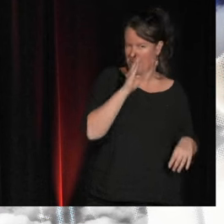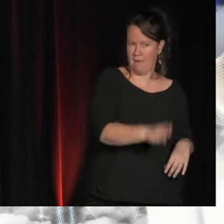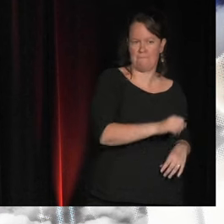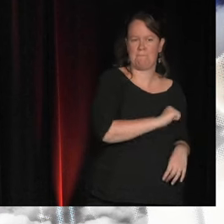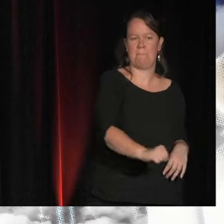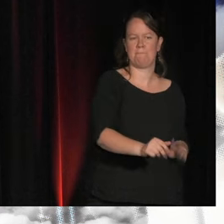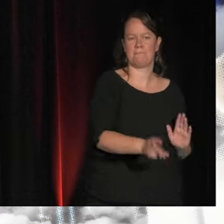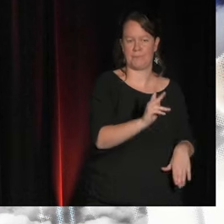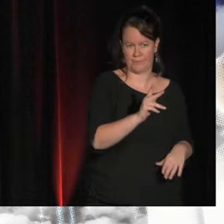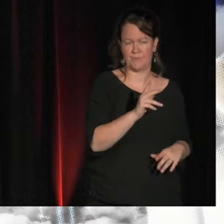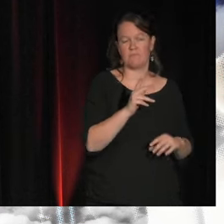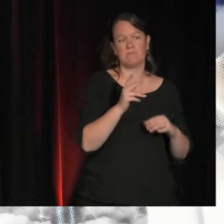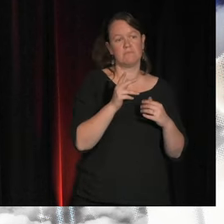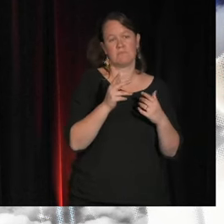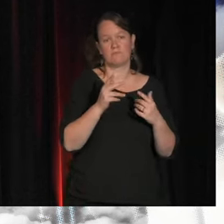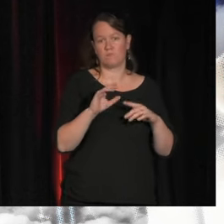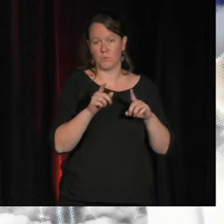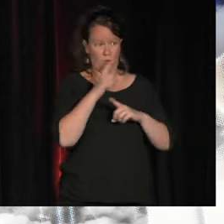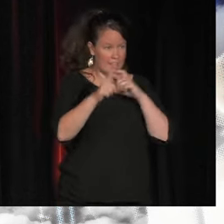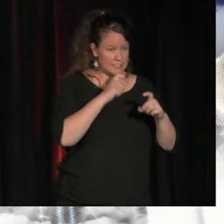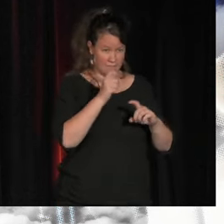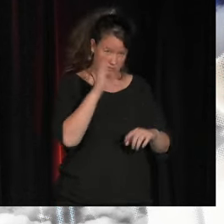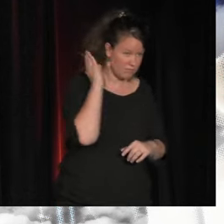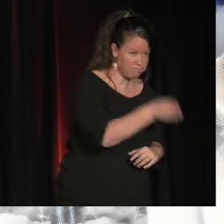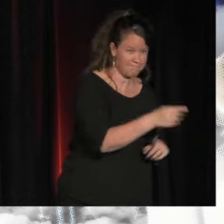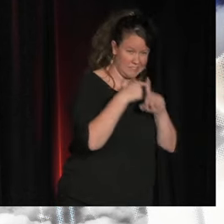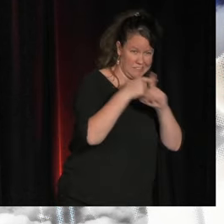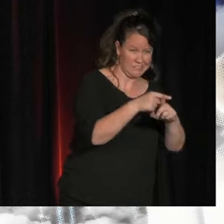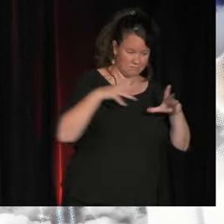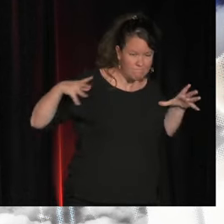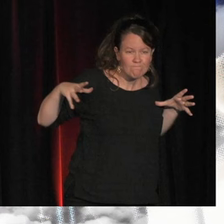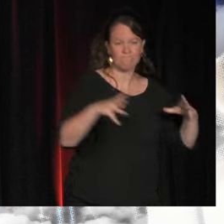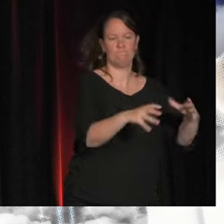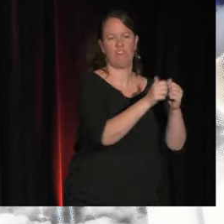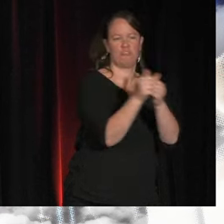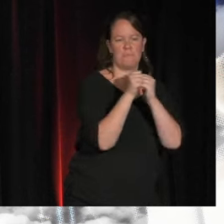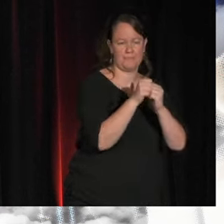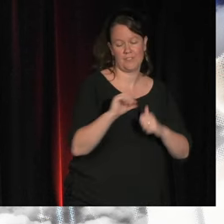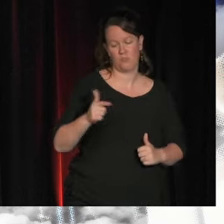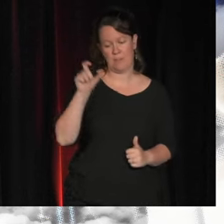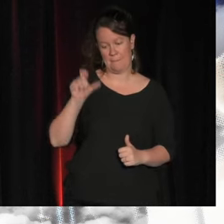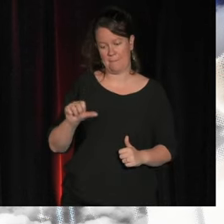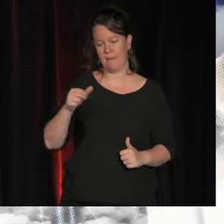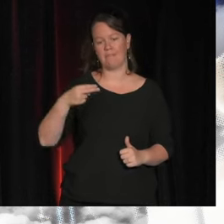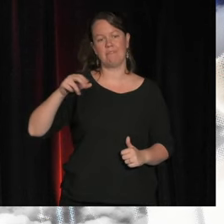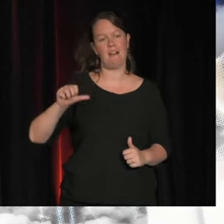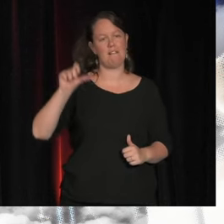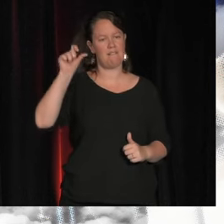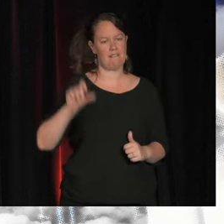Et il peut jouer de façon agressive ou accompagner son équipe dans l'agressivité. Et l'autre exemple qui est bien, c'est Ana, qu'on a aussi évoquée tout à l'heure, qui est une sniper.